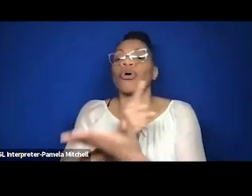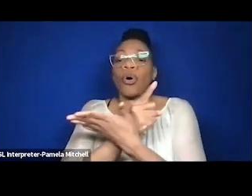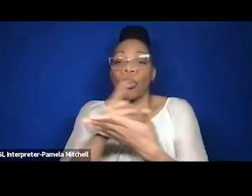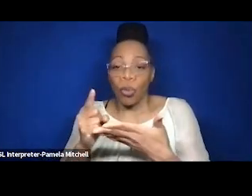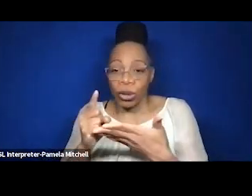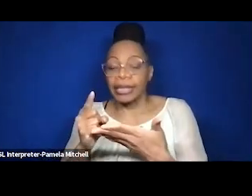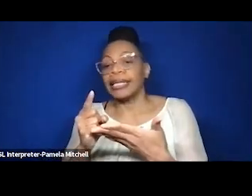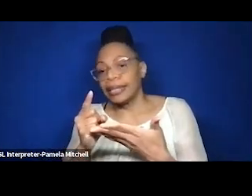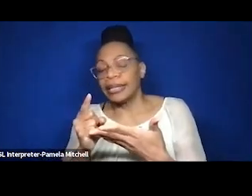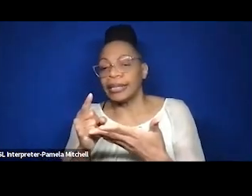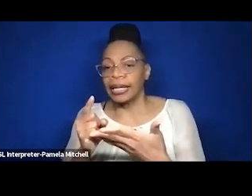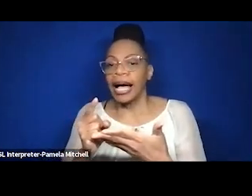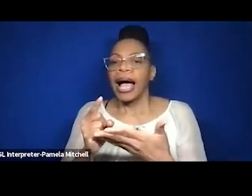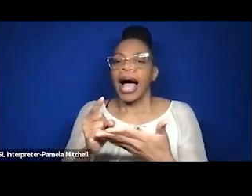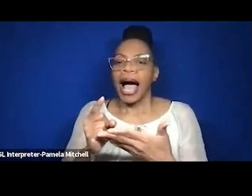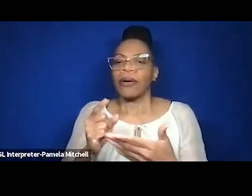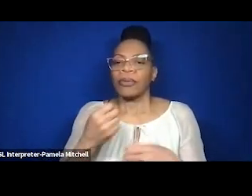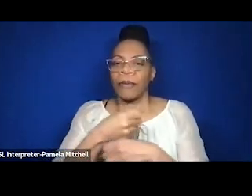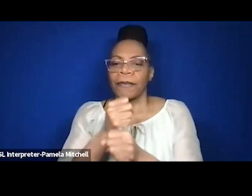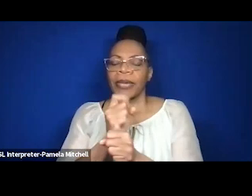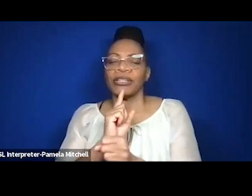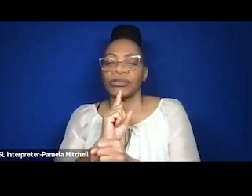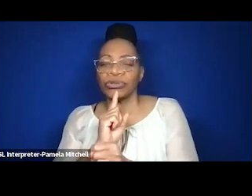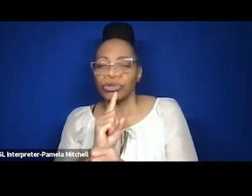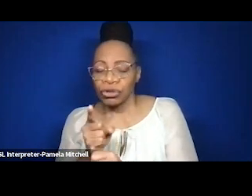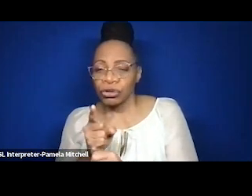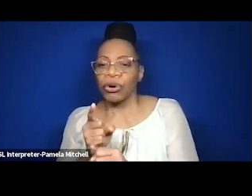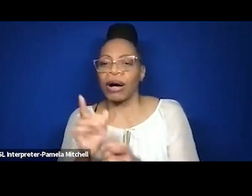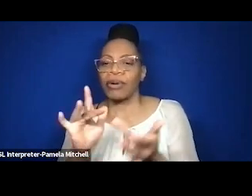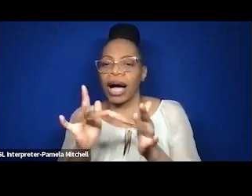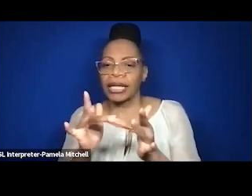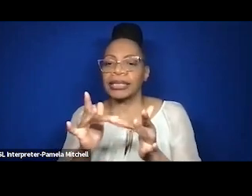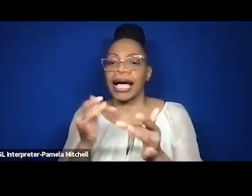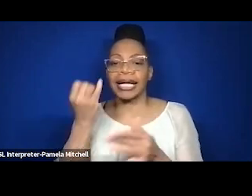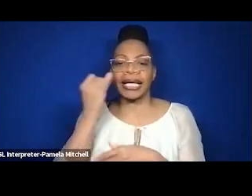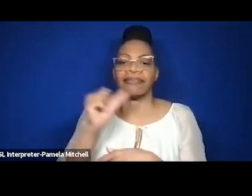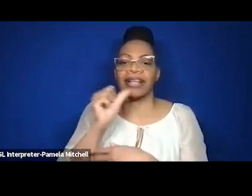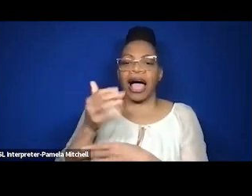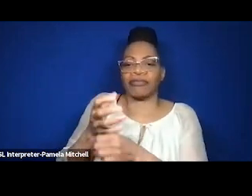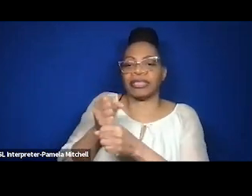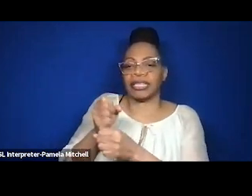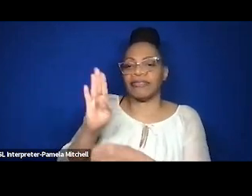si no recibo un código de barras, solo para asegurarme de que haya llegado bien y que todo lo que necesitan está allí,